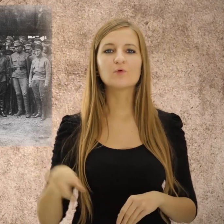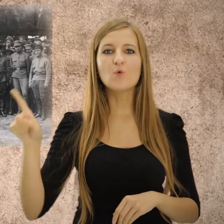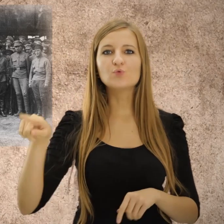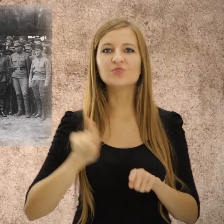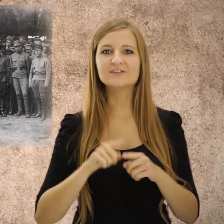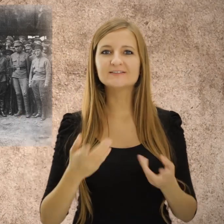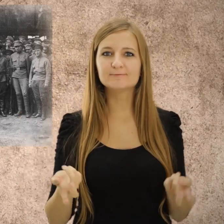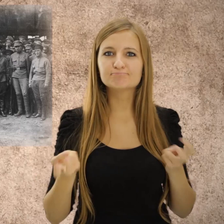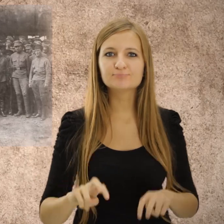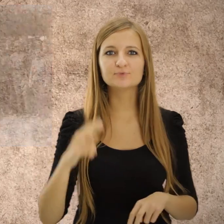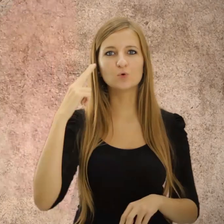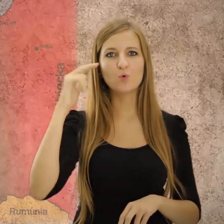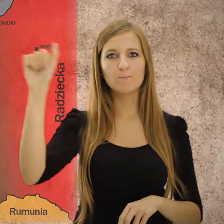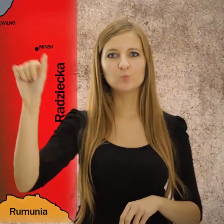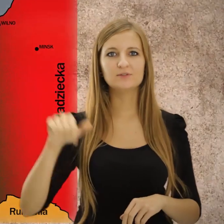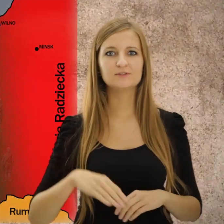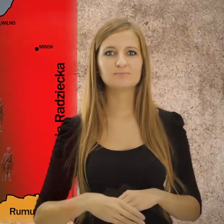A następnie wprowadzić komunizm.